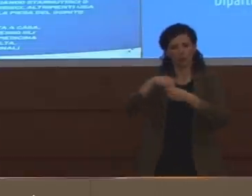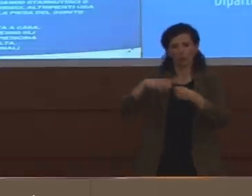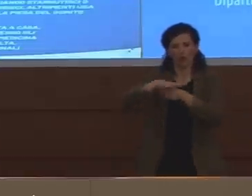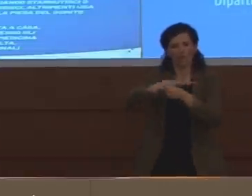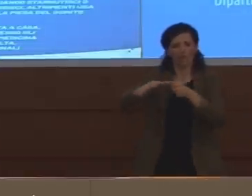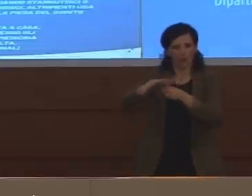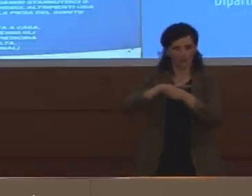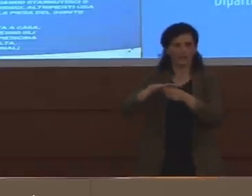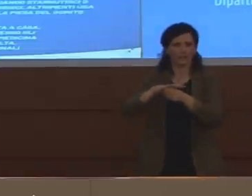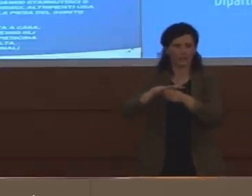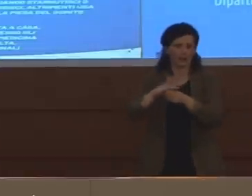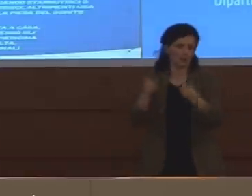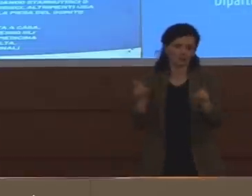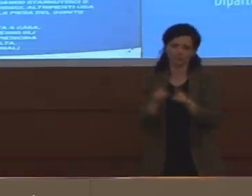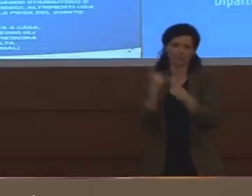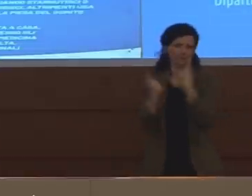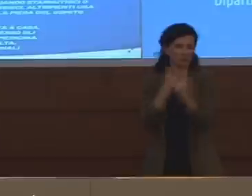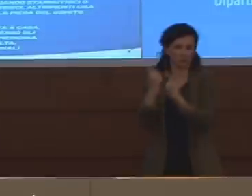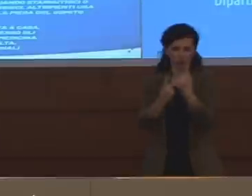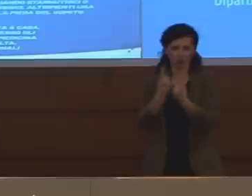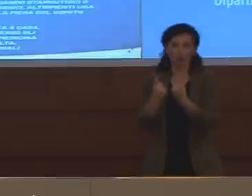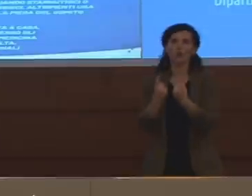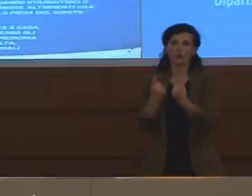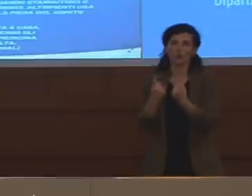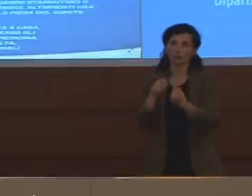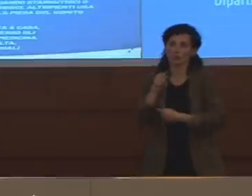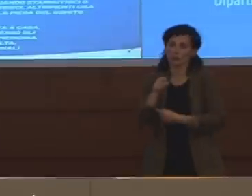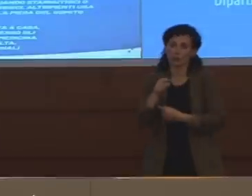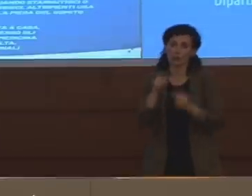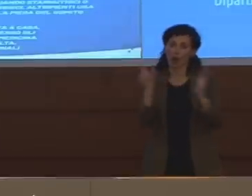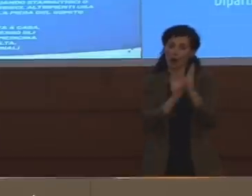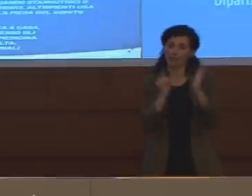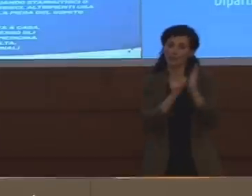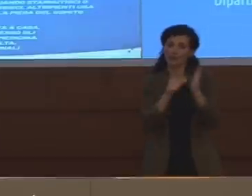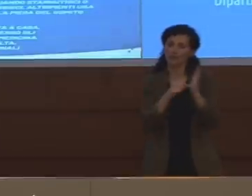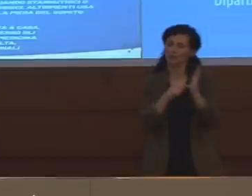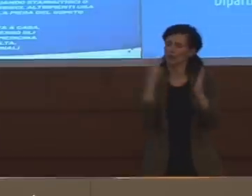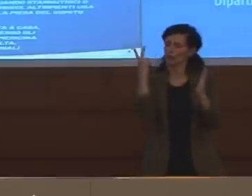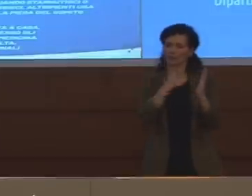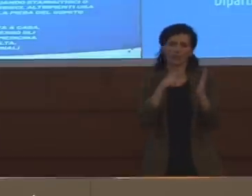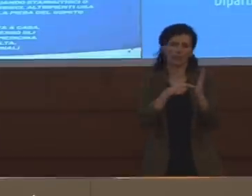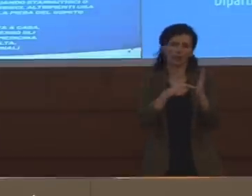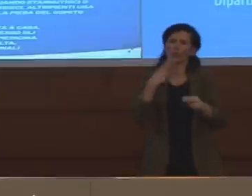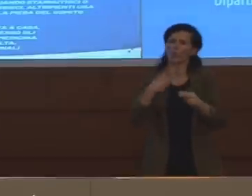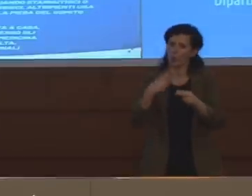vogliamo chiamare. Quindi assolutamente uno strumento molto utile è uno